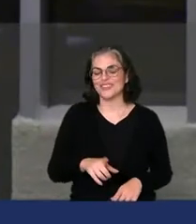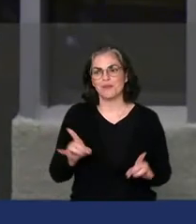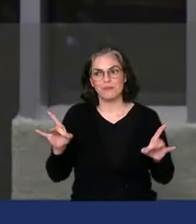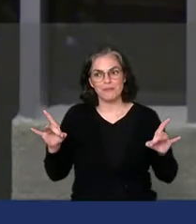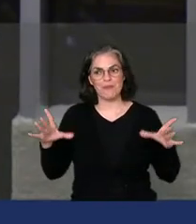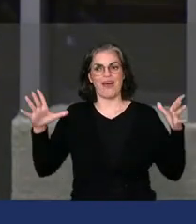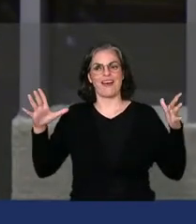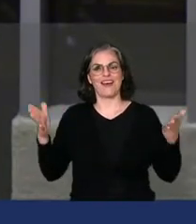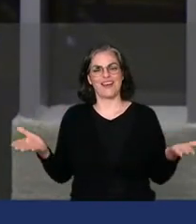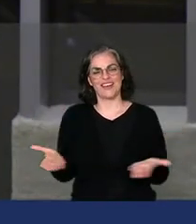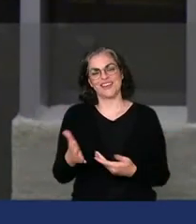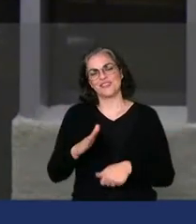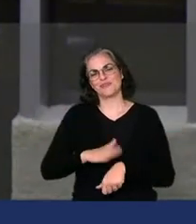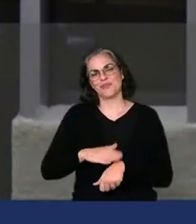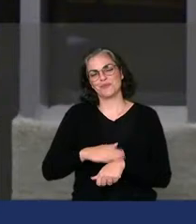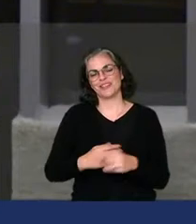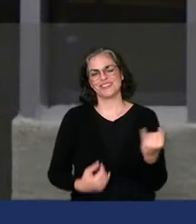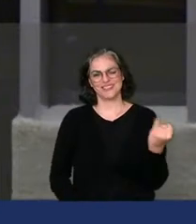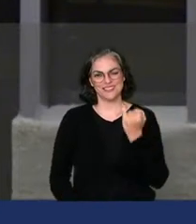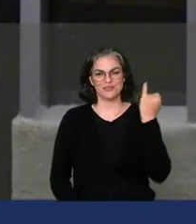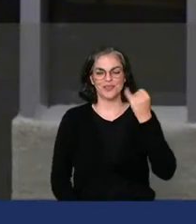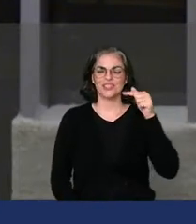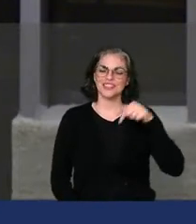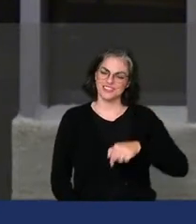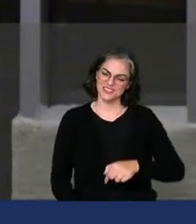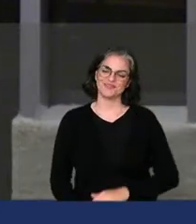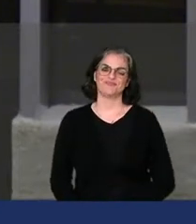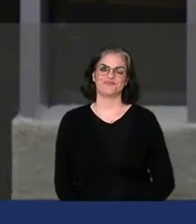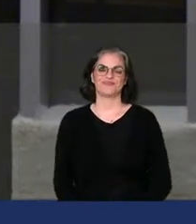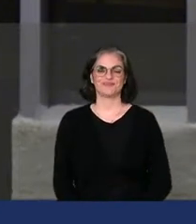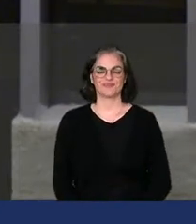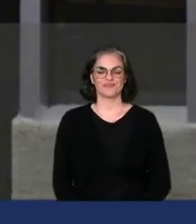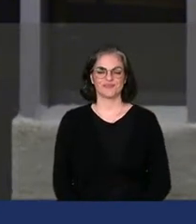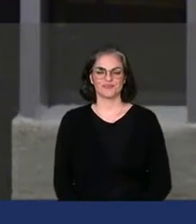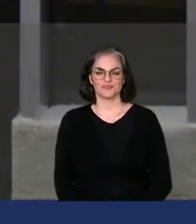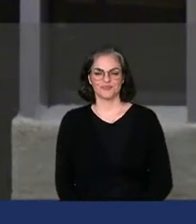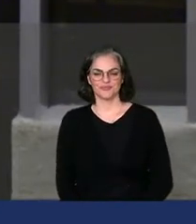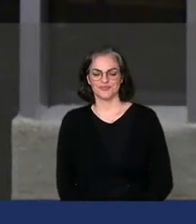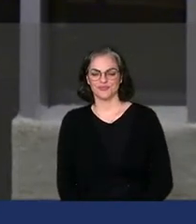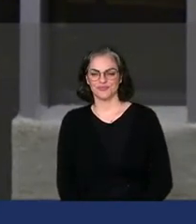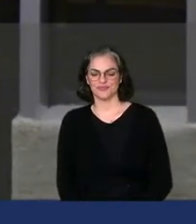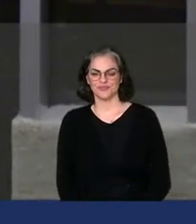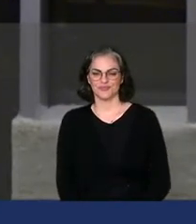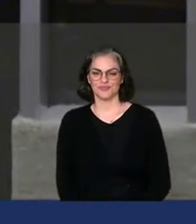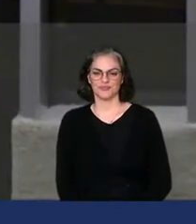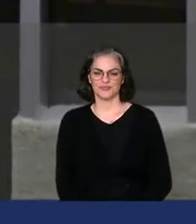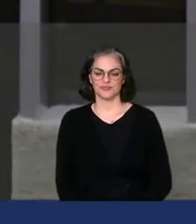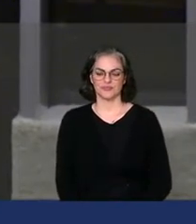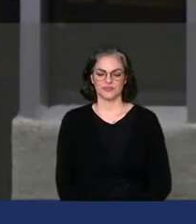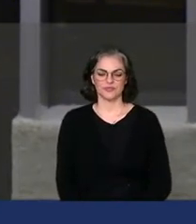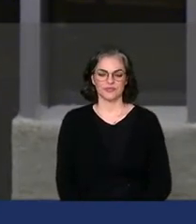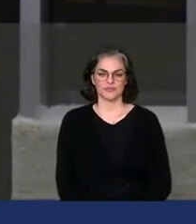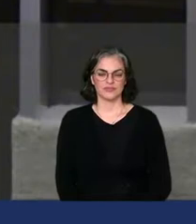TAMBÉM CONTRIBUIU PARA QUE NÓS PUDÀSSEMOS CHEGAR A ESSE MOMENTO TÃO DECISIVO AQUI NO PARLAMENTO BRASILEIRO. EU QUERO DIZER, SENHOR